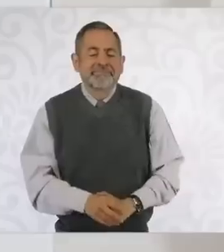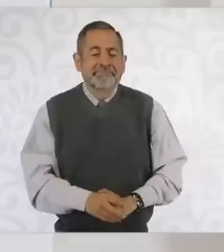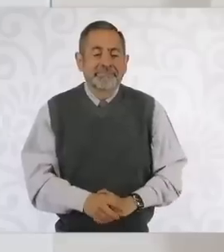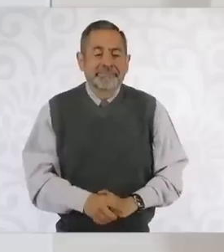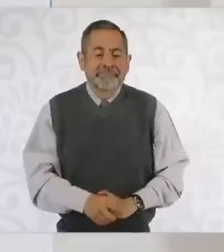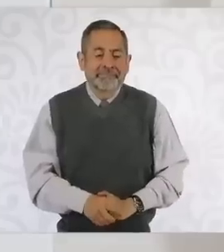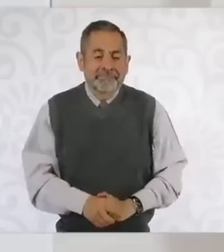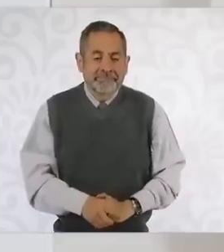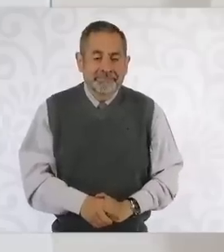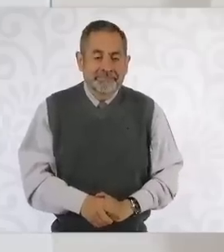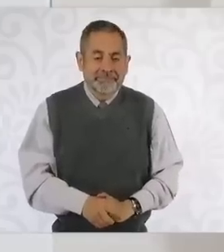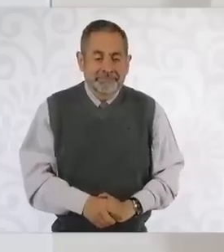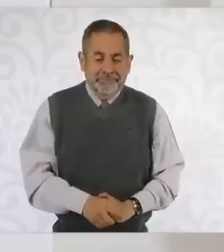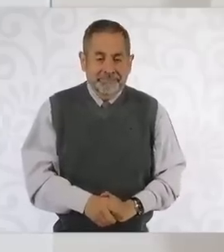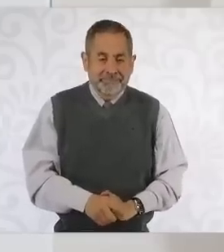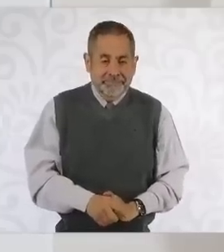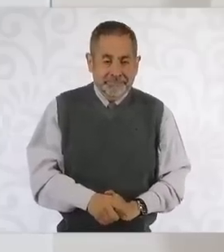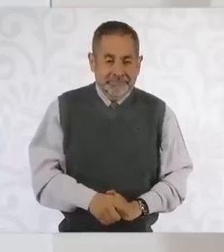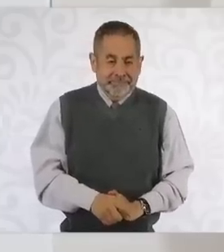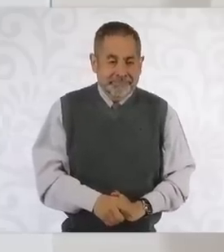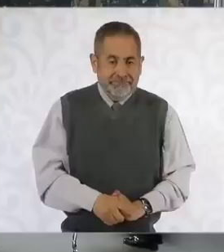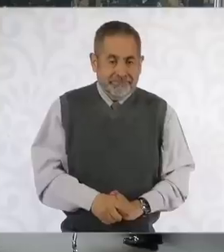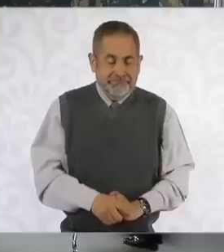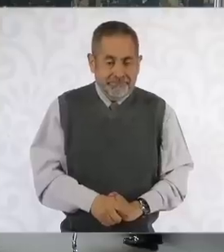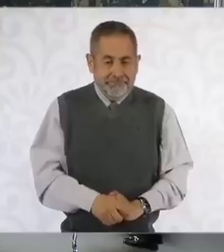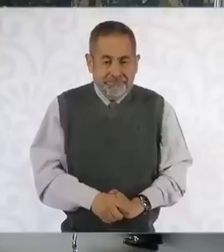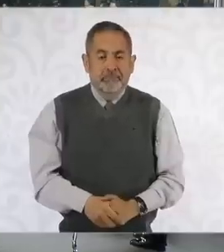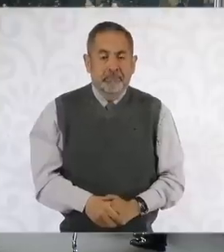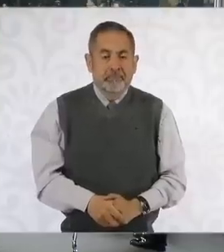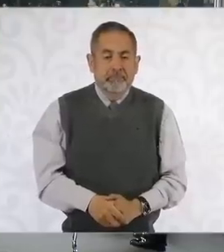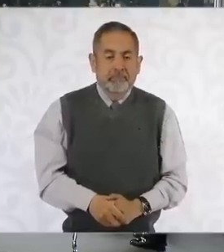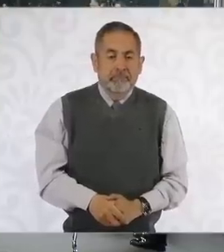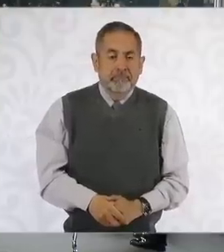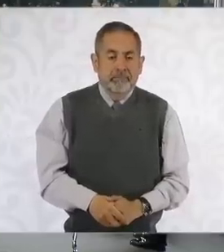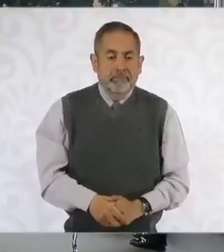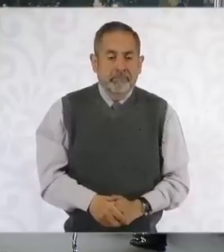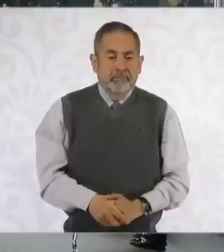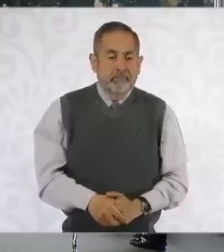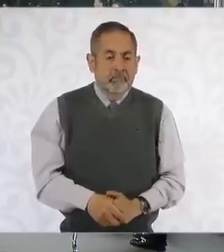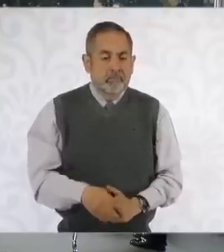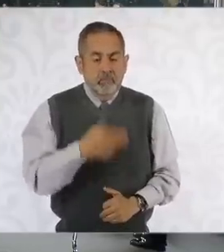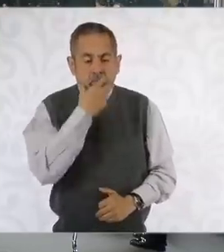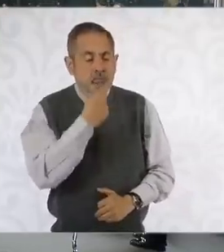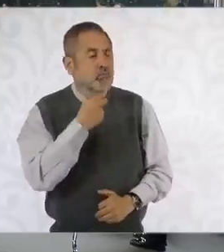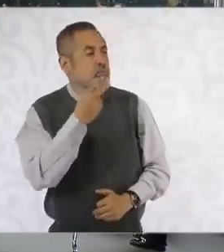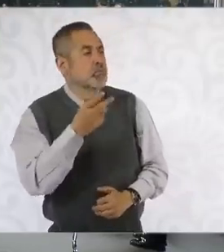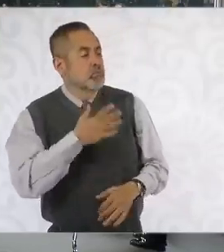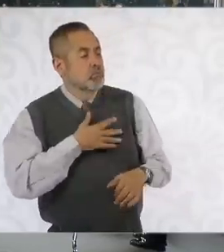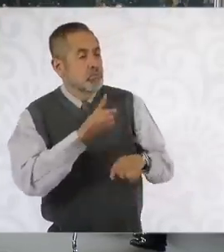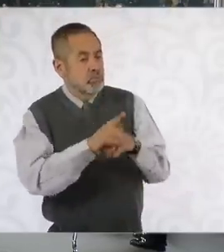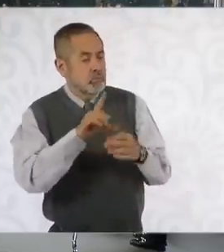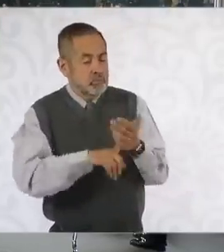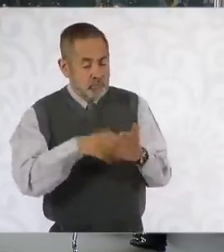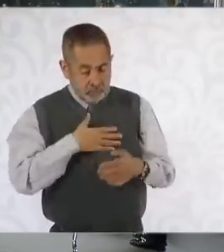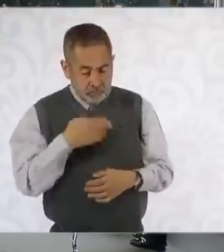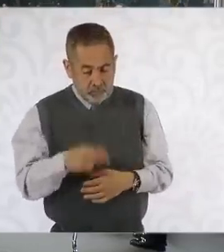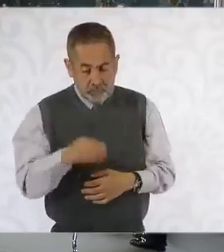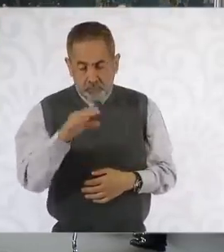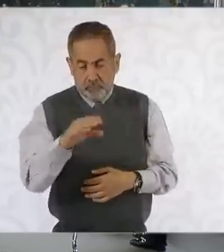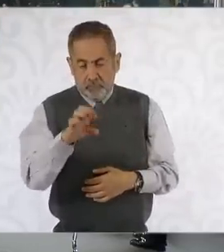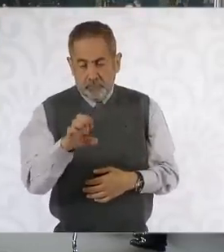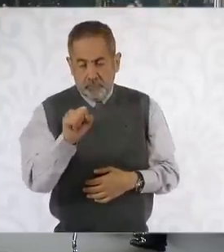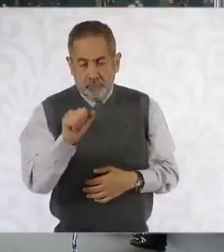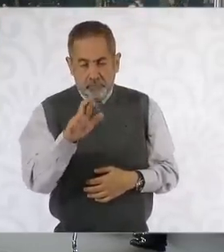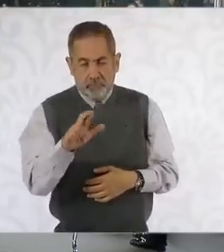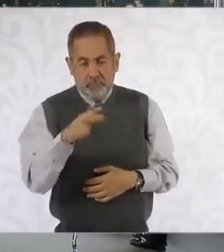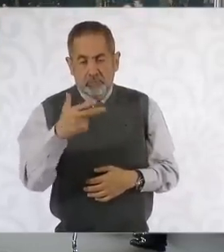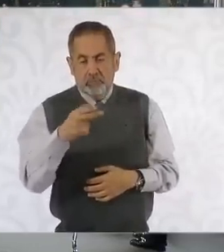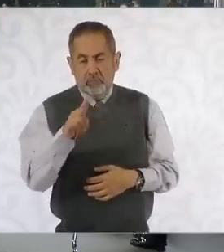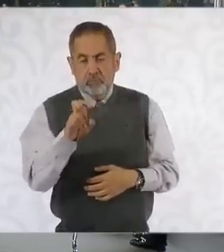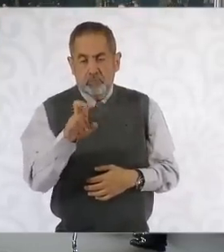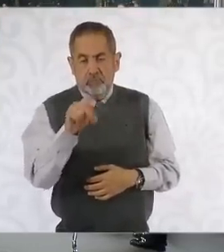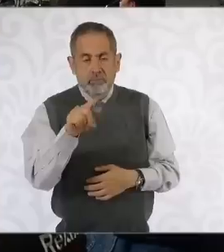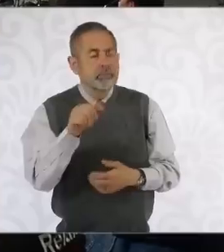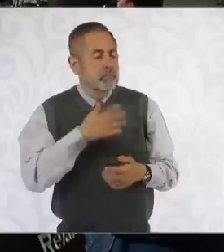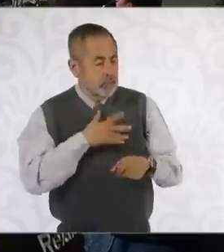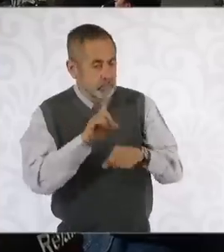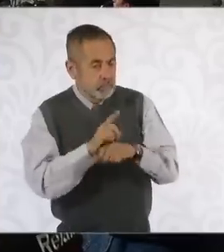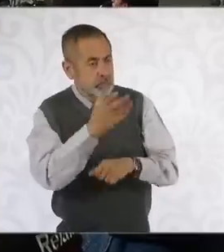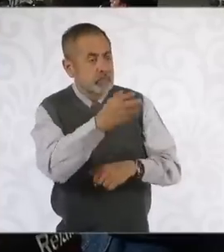adelante Buenos días presidenta César huerca de la revista polemón presidenta Eli dio a conocer